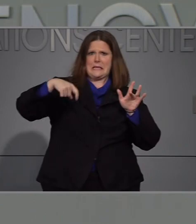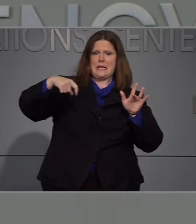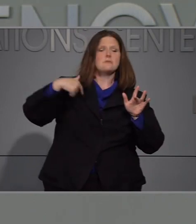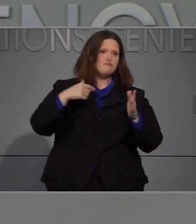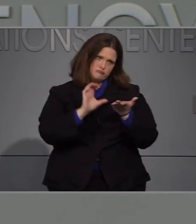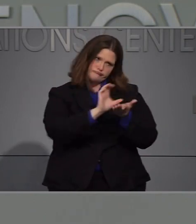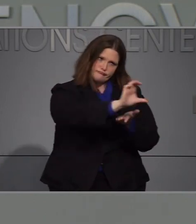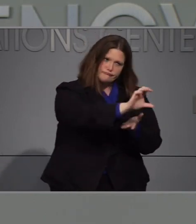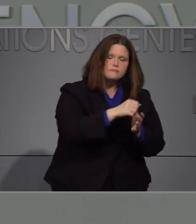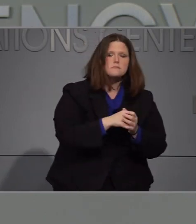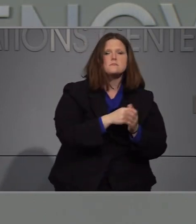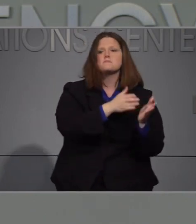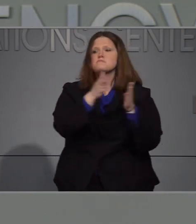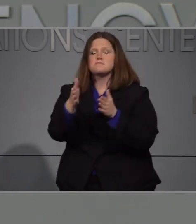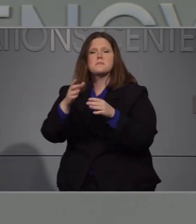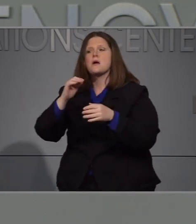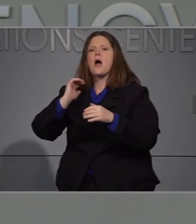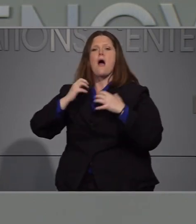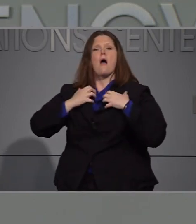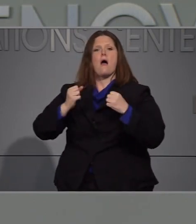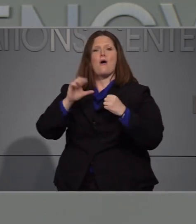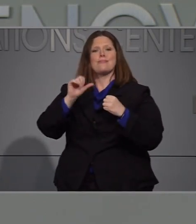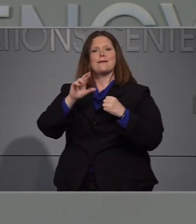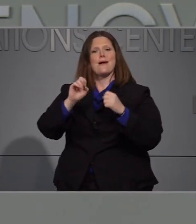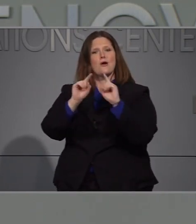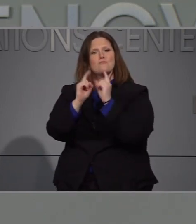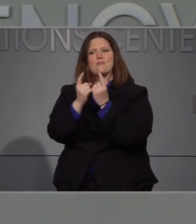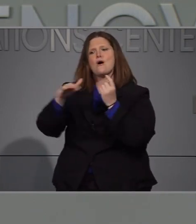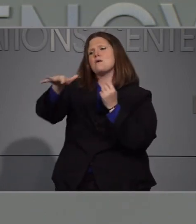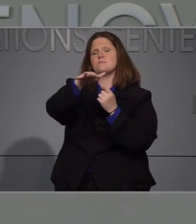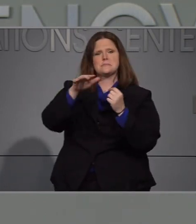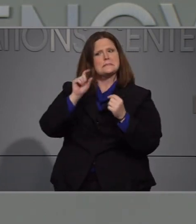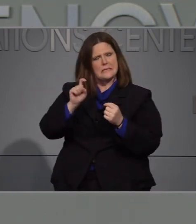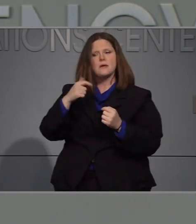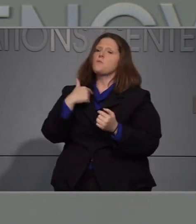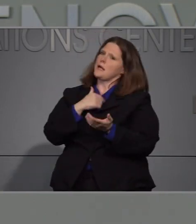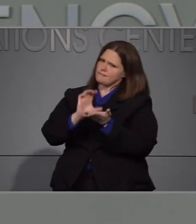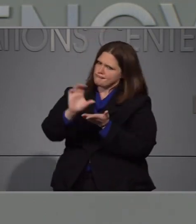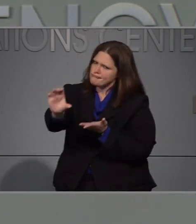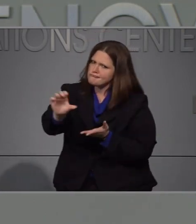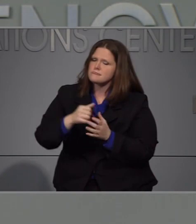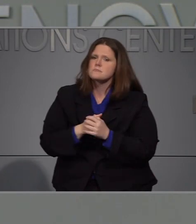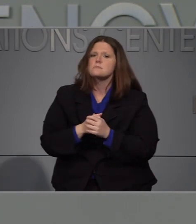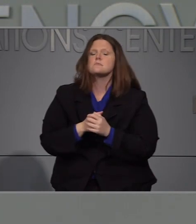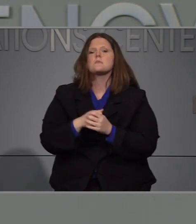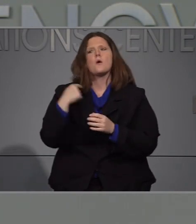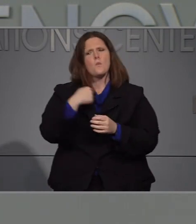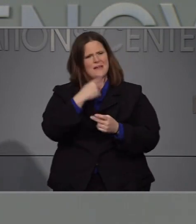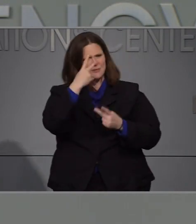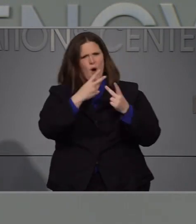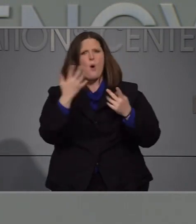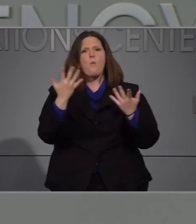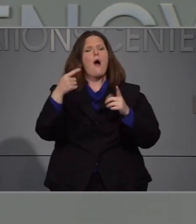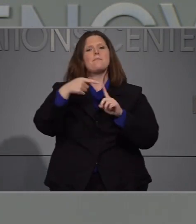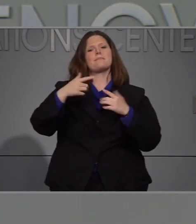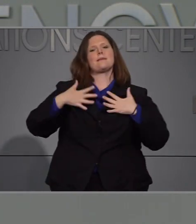y un para ver que tengan todo lo que necesitan y los que Tennessee suministro han mejorado y todavía tenemos algunos problemas.